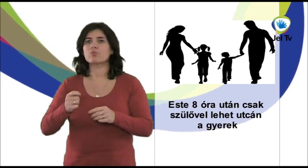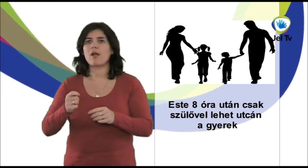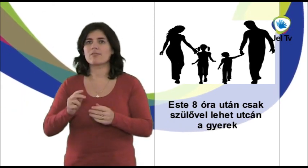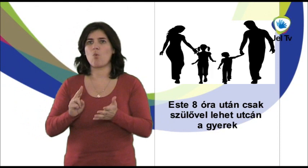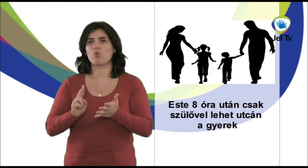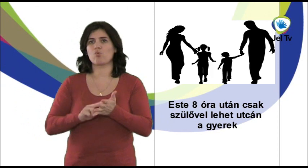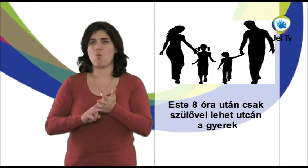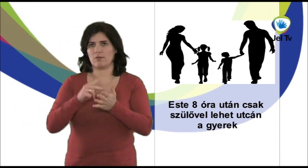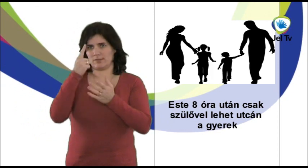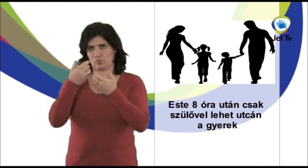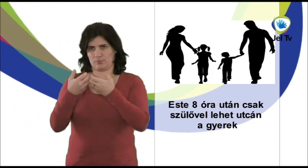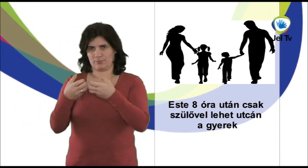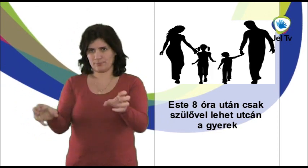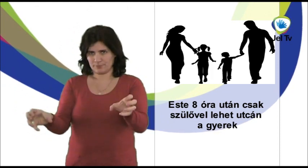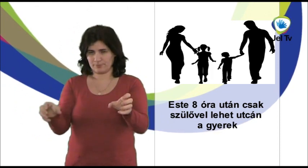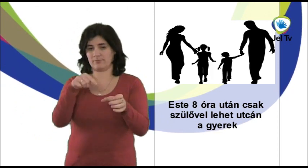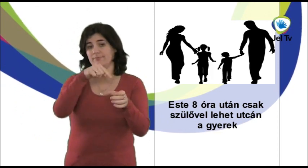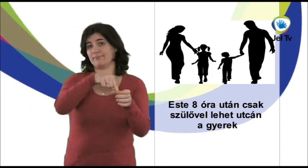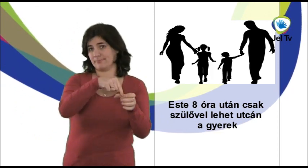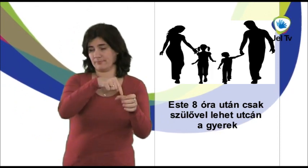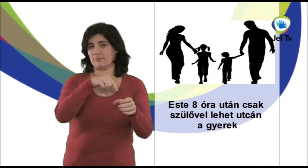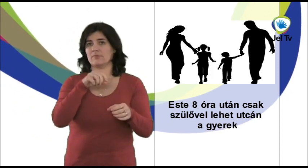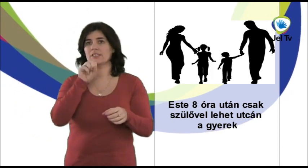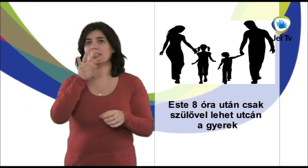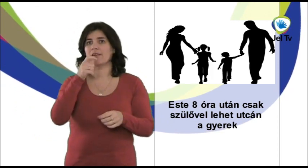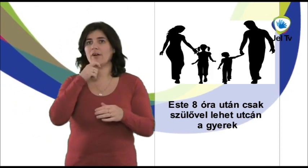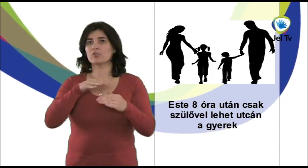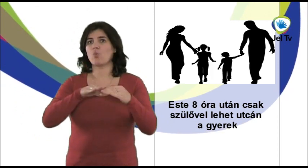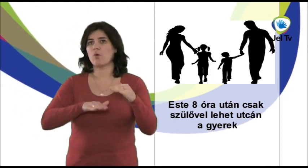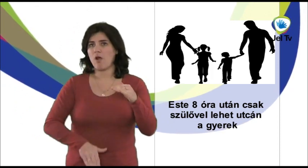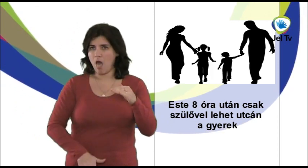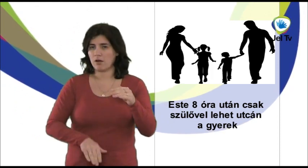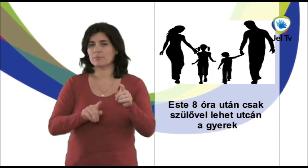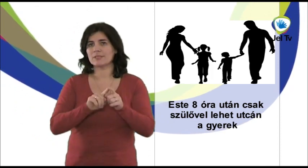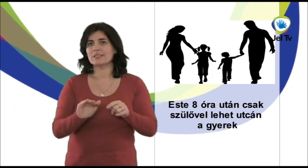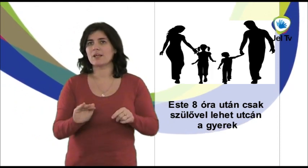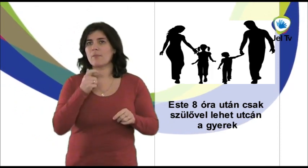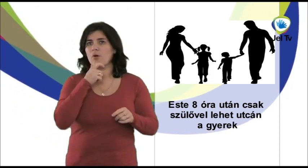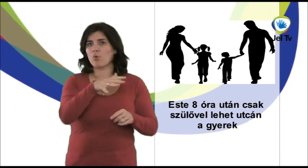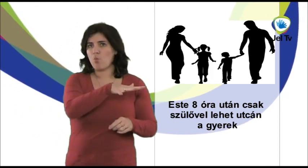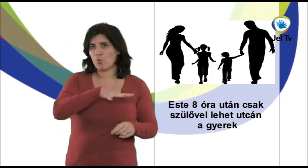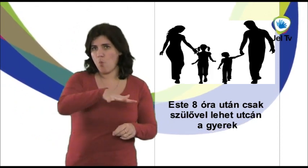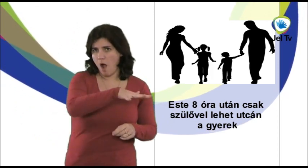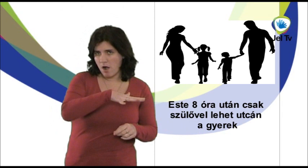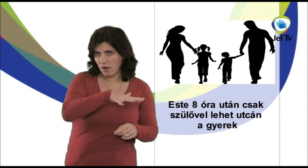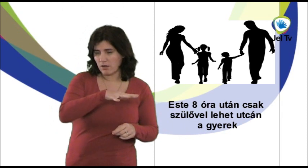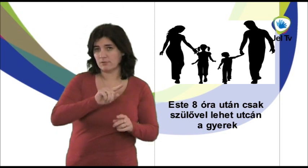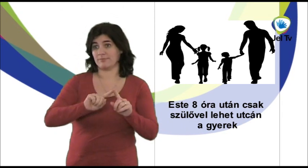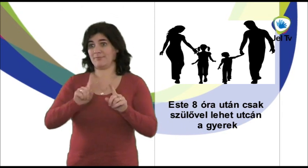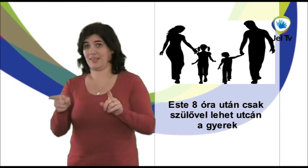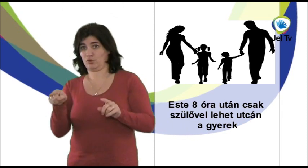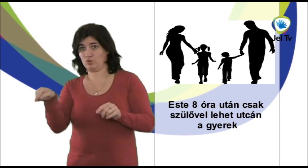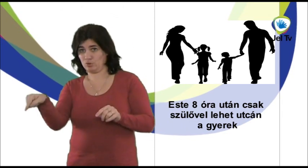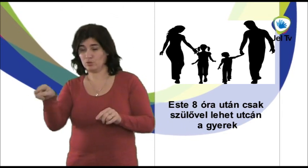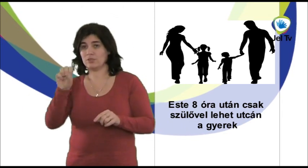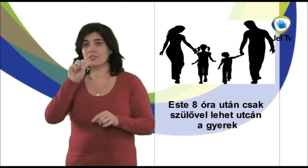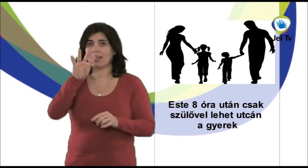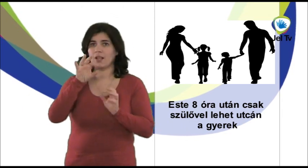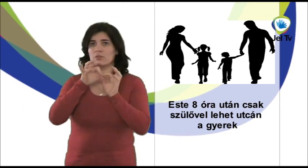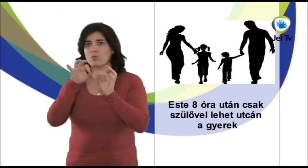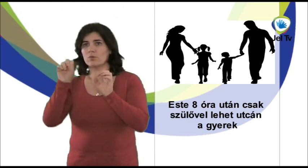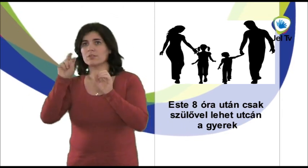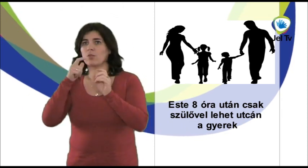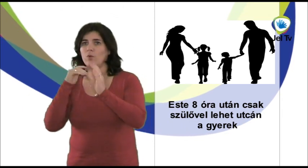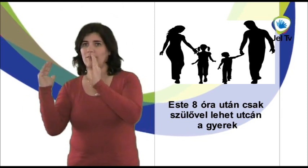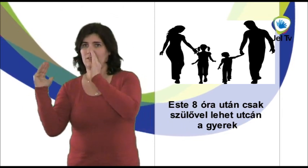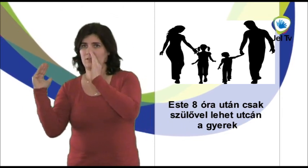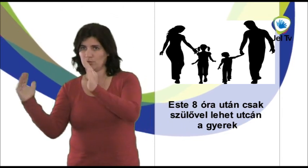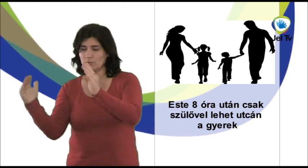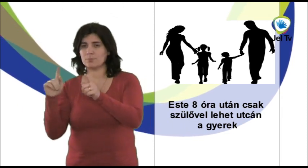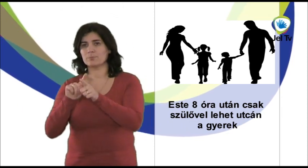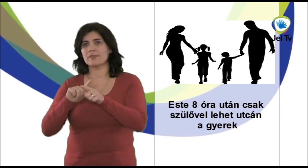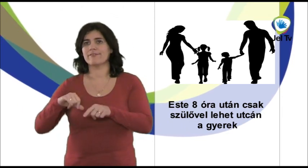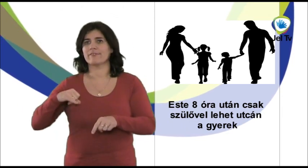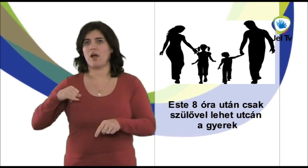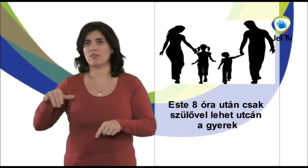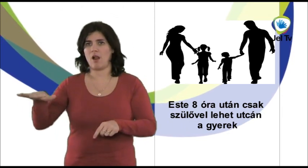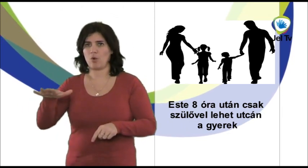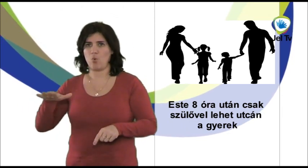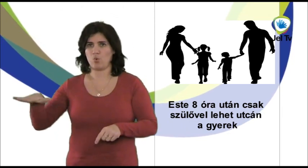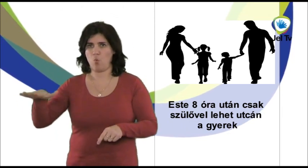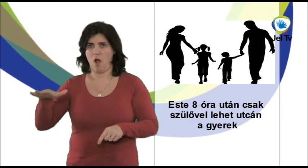Büntetőjog két részre oszlik: 14 év alattiak, mint gyermekkorúak, 14-18 év közöttiek mint fiatalkorúak.